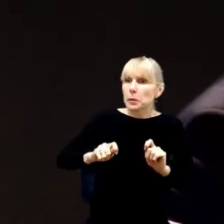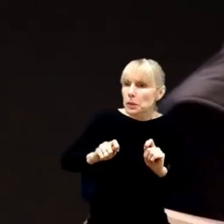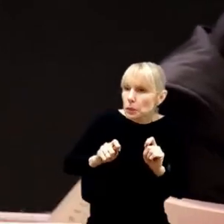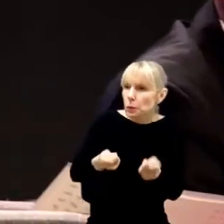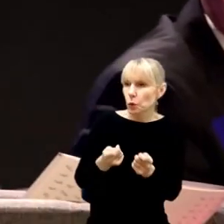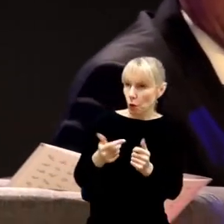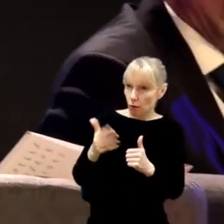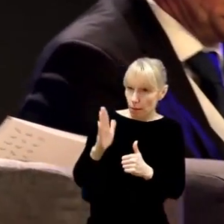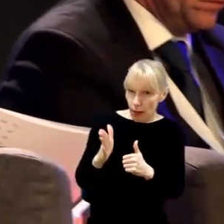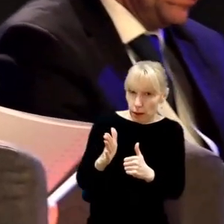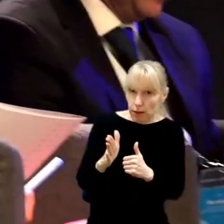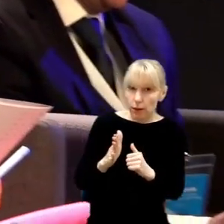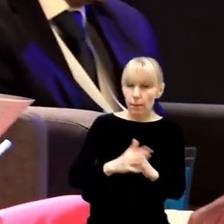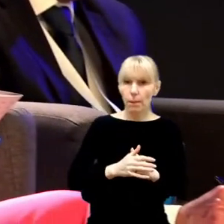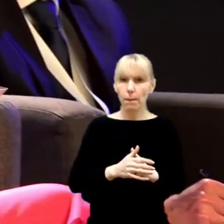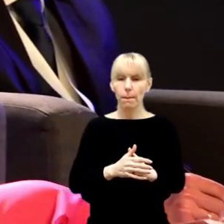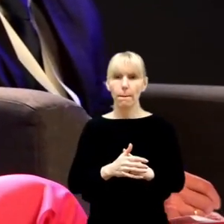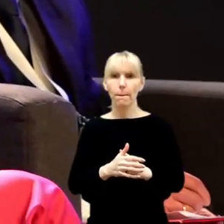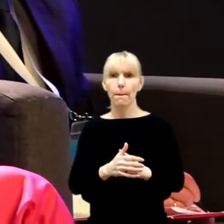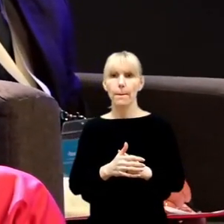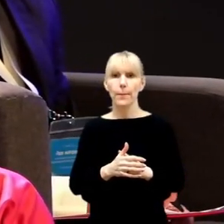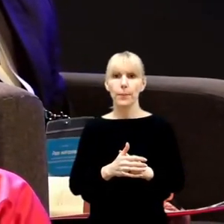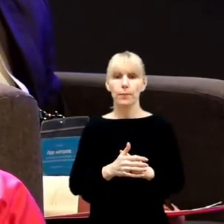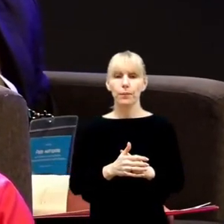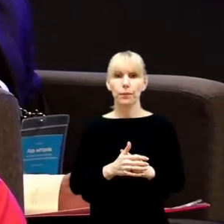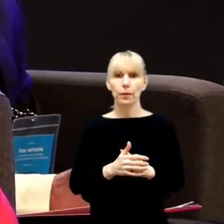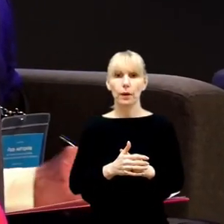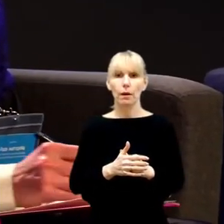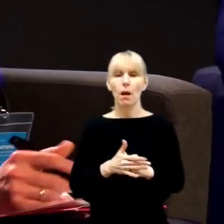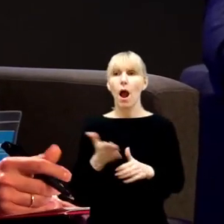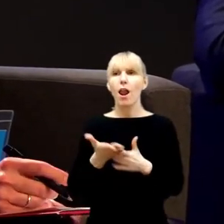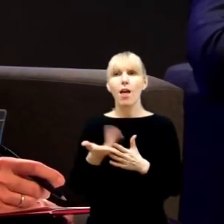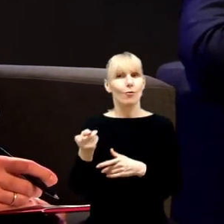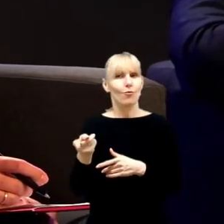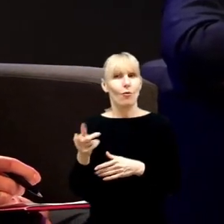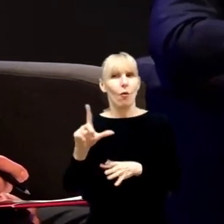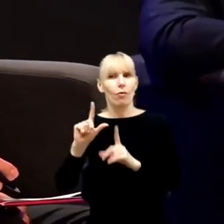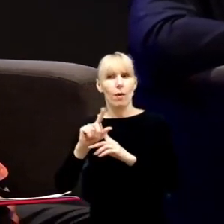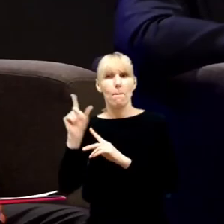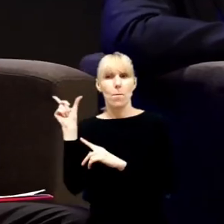zresztą była mowa, że deweloper pójdzie tam, gdzie jest bezpiecznie, no więc innowacja nigdy nie jest bezpieczna.